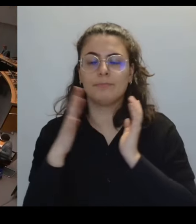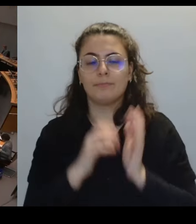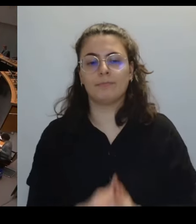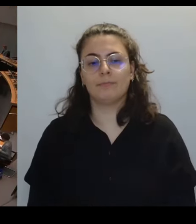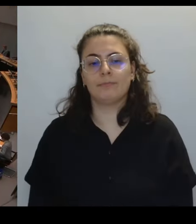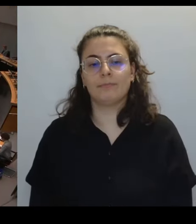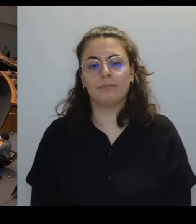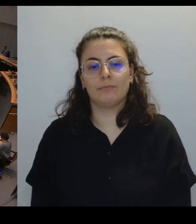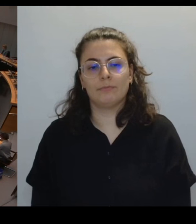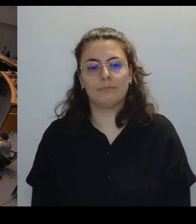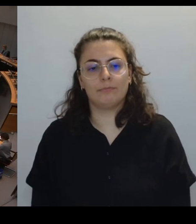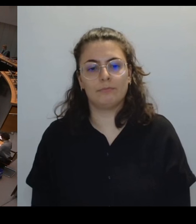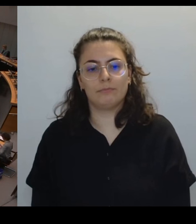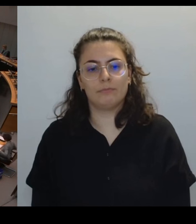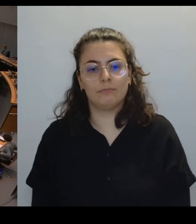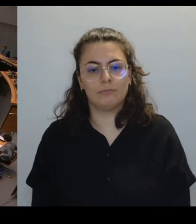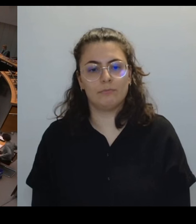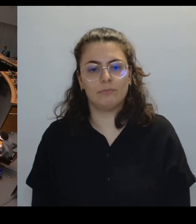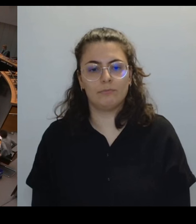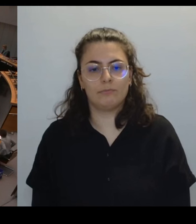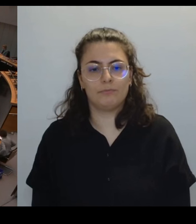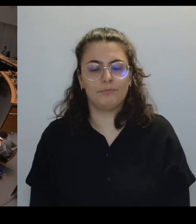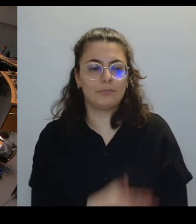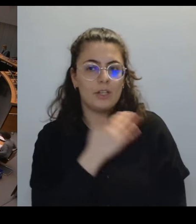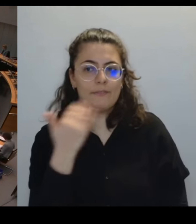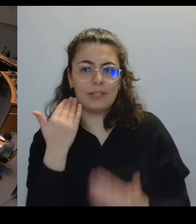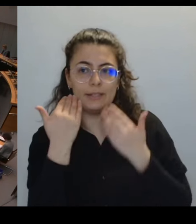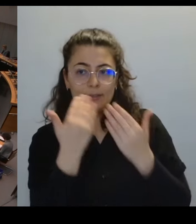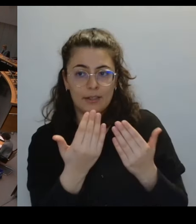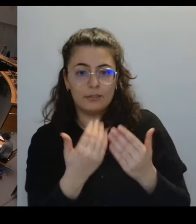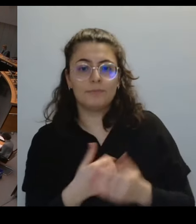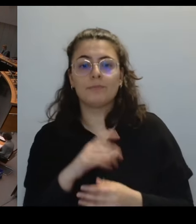(Rednerwechsel) Vielen Dank! Und für die CDU Fraktion spricht nun der Kollege Zander.